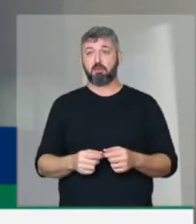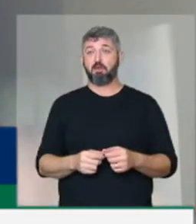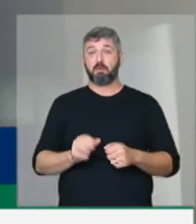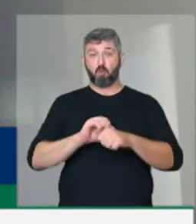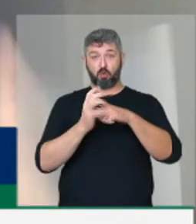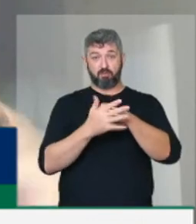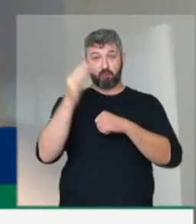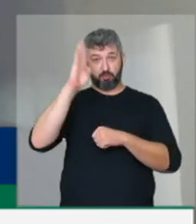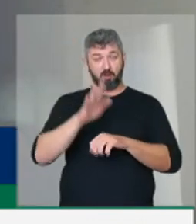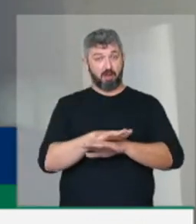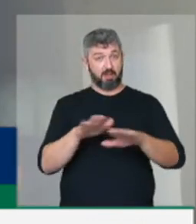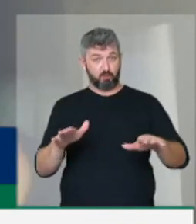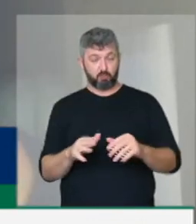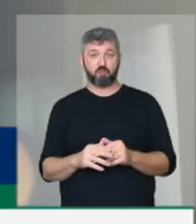BRASIL. E INFELIZMENTE A CRISE SANITÁRIA, ELA NÃO VEM